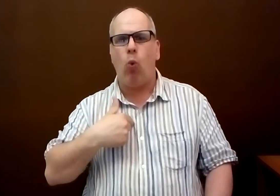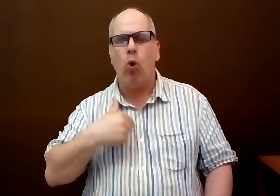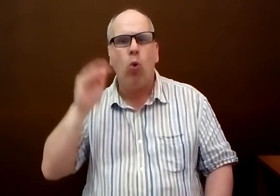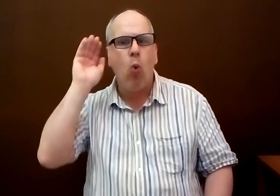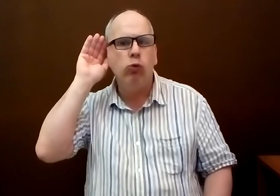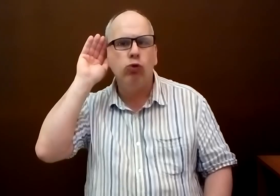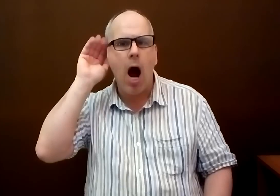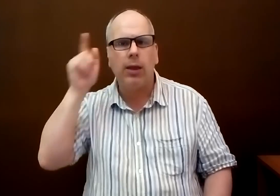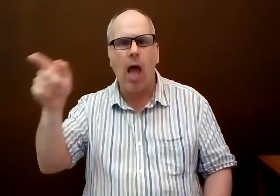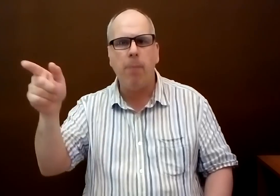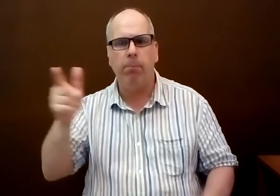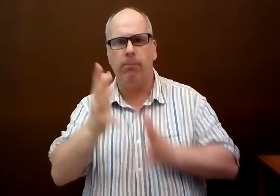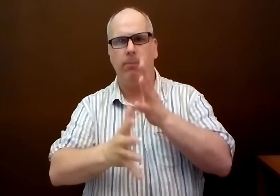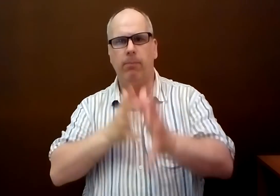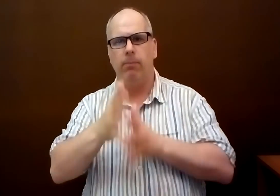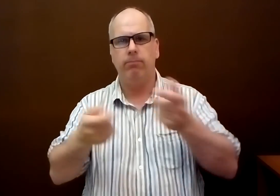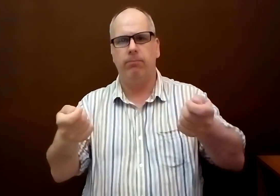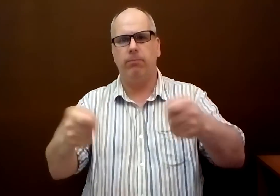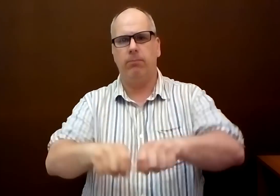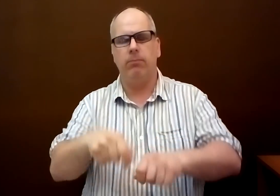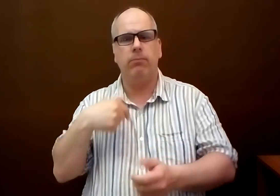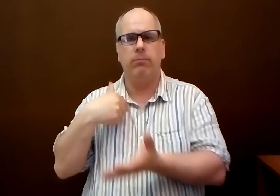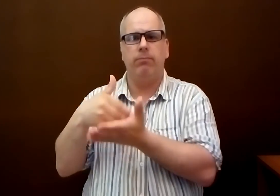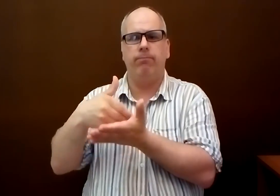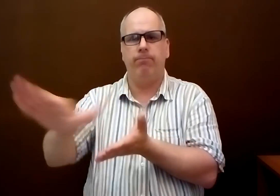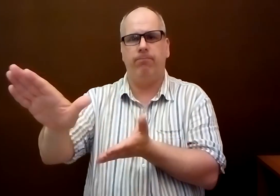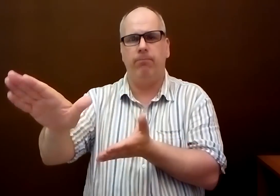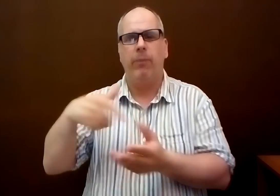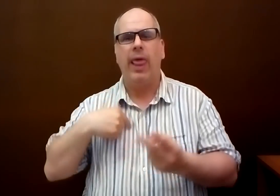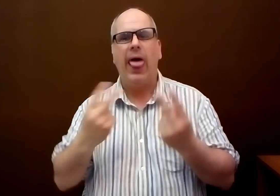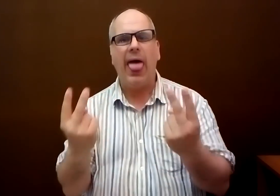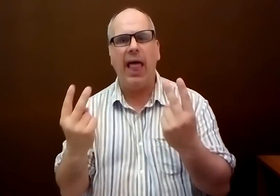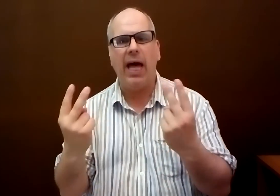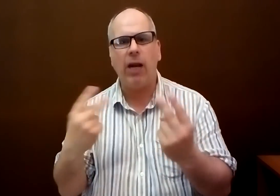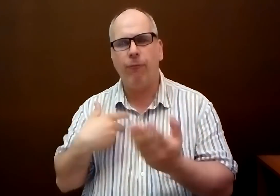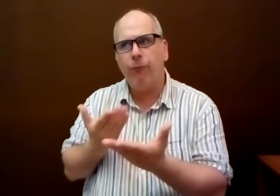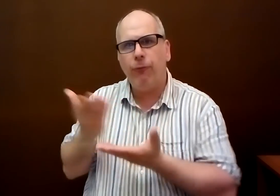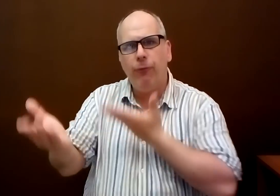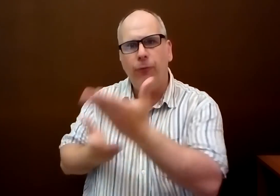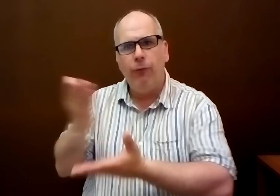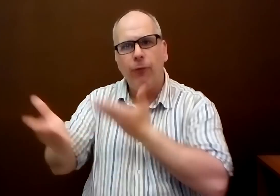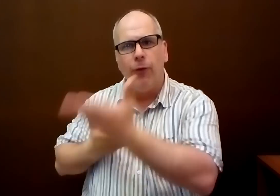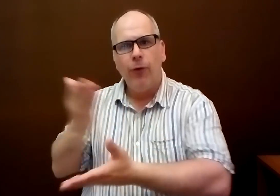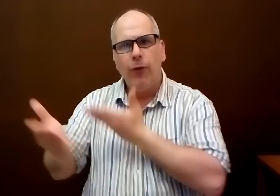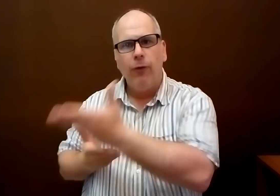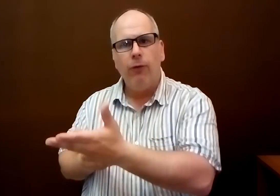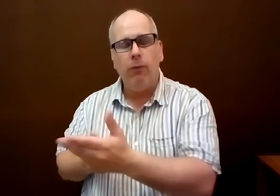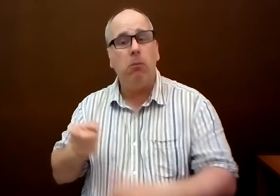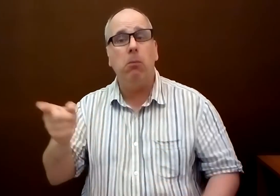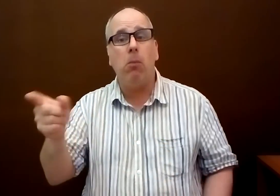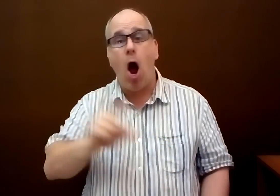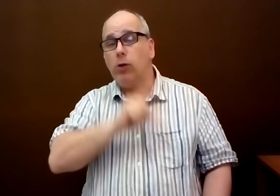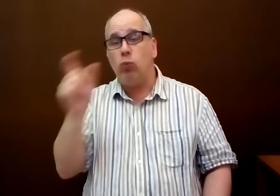Kósa Ádám videójára válaszolva Természetesen nem is értettem vele egyet